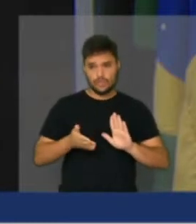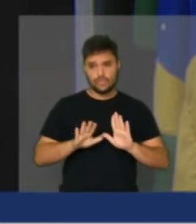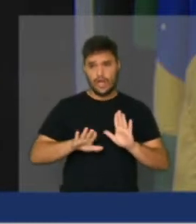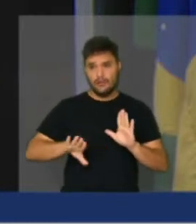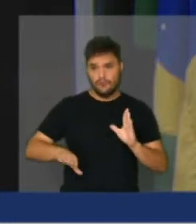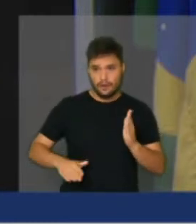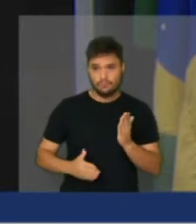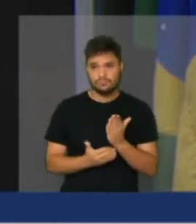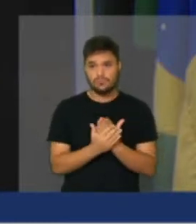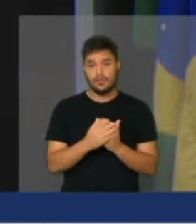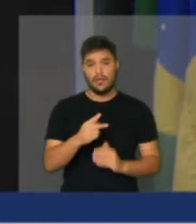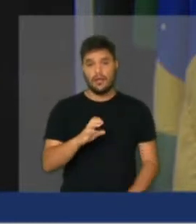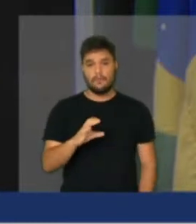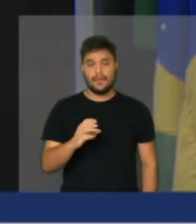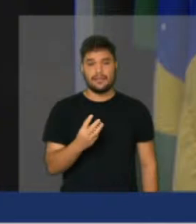É PEC 391 DE 2017, NÃO SÓ PORQUE ELAS ESTÃO PROPONDO